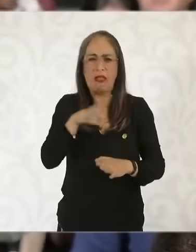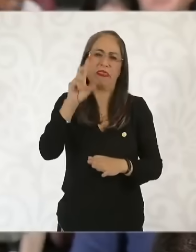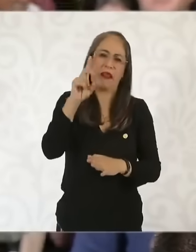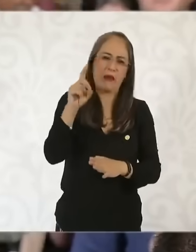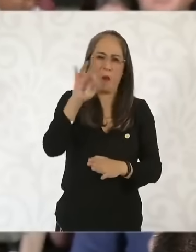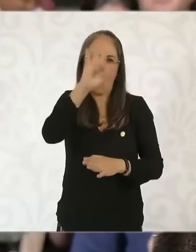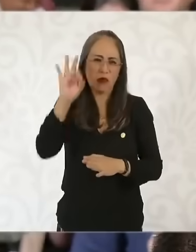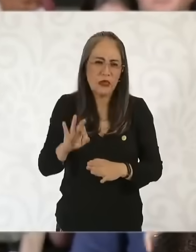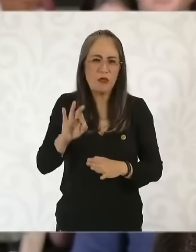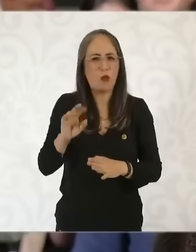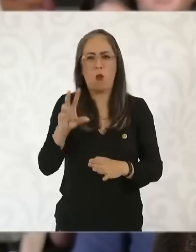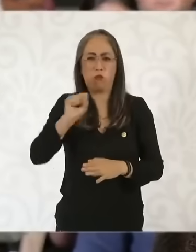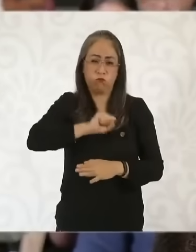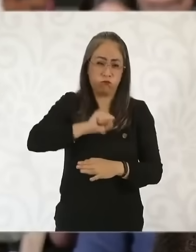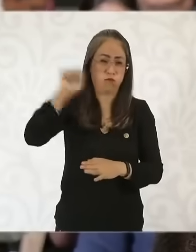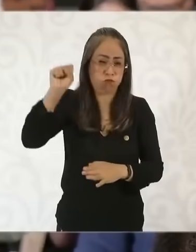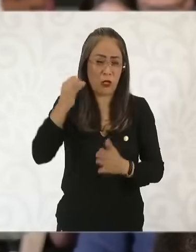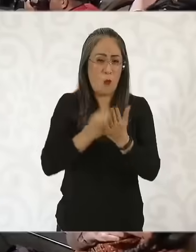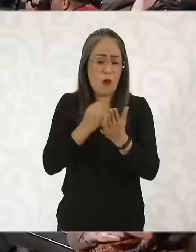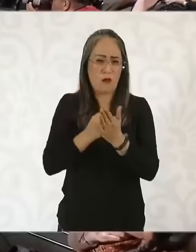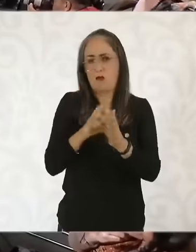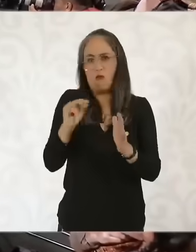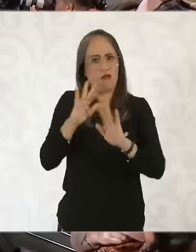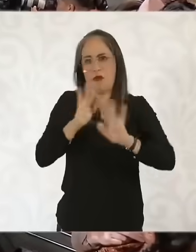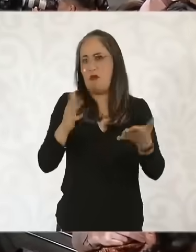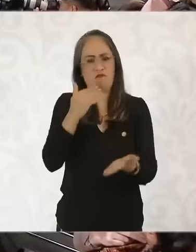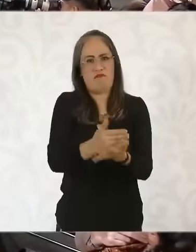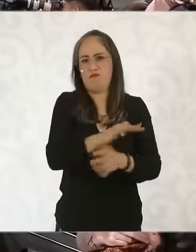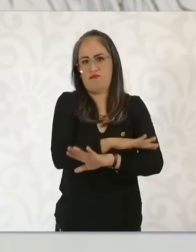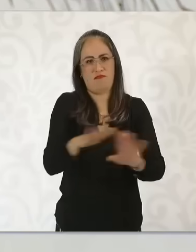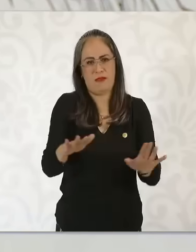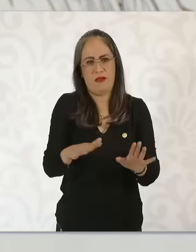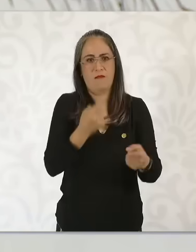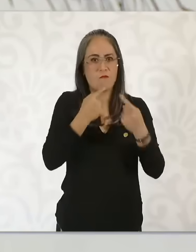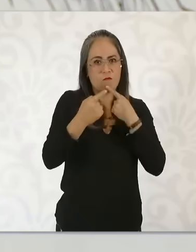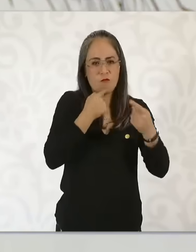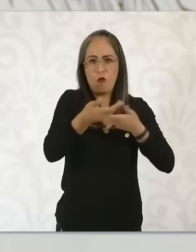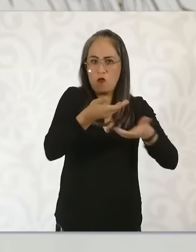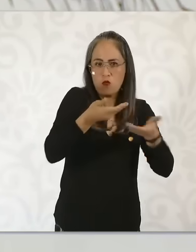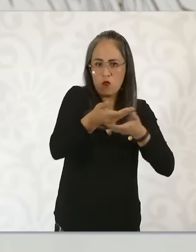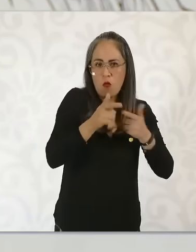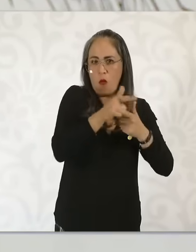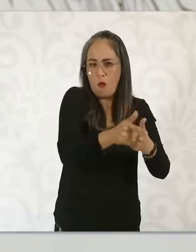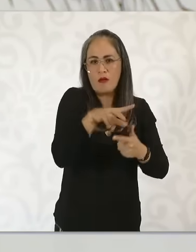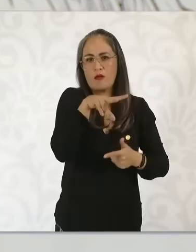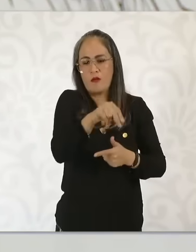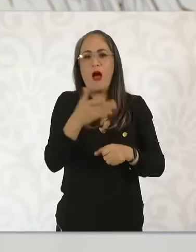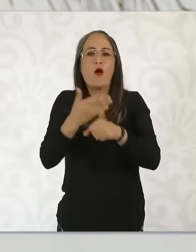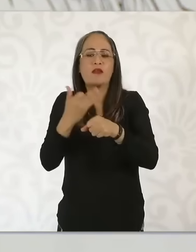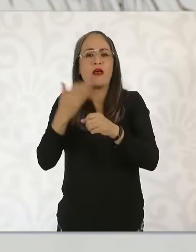pues ya ya no sea un tema en no ya no es tema, ya no es tema en este momento, más bien es 90 días